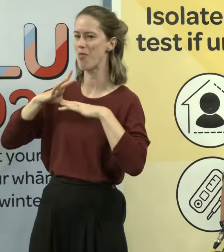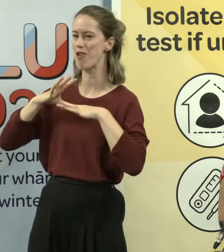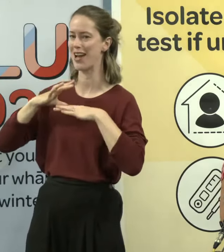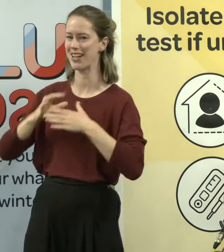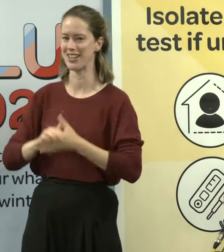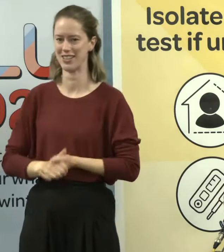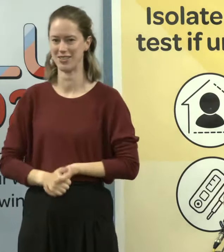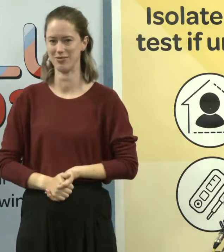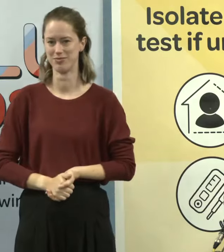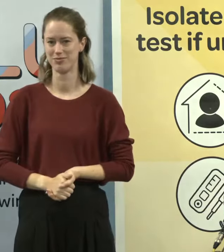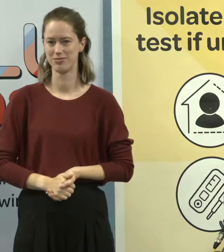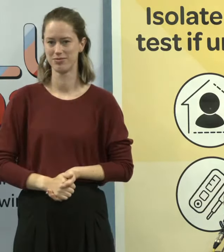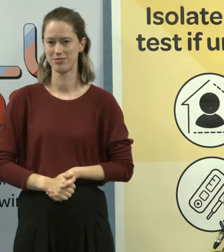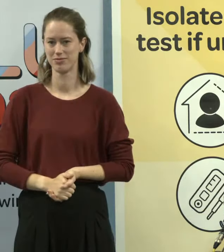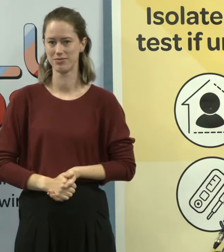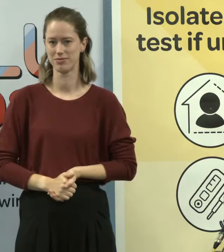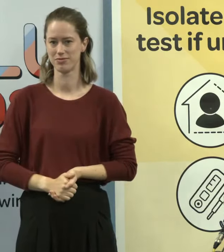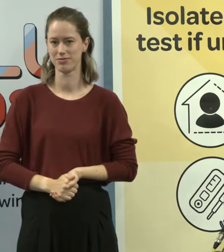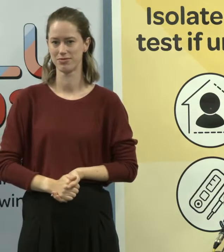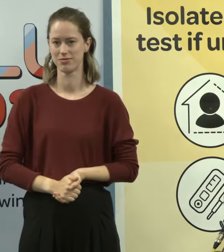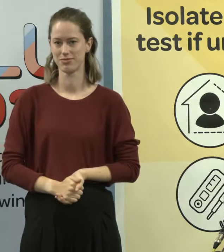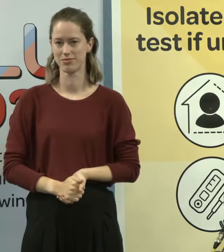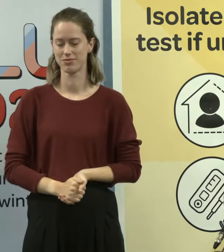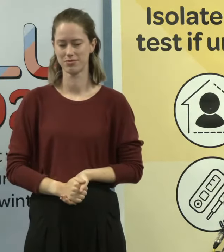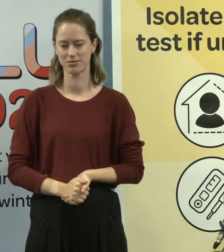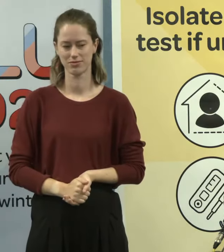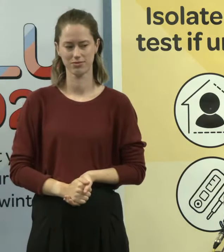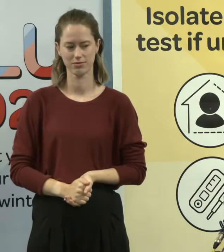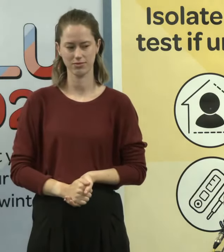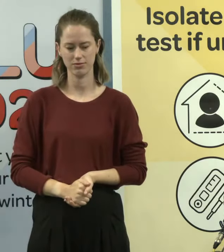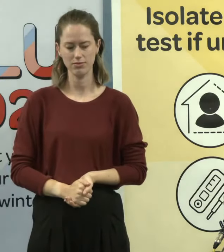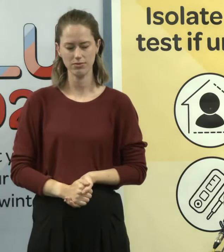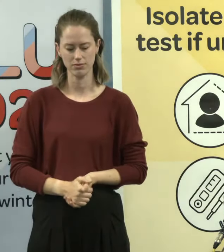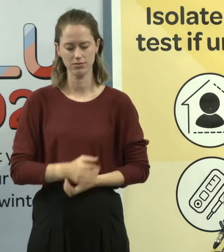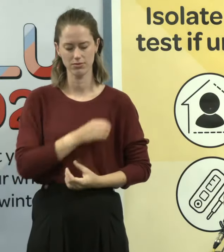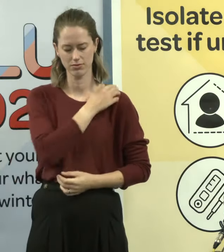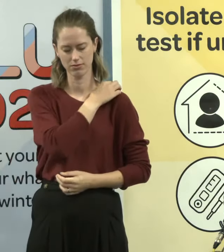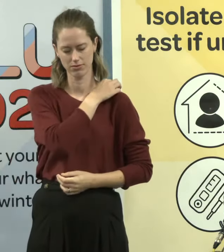Kei te hiahia koe ki te